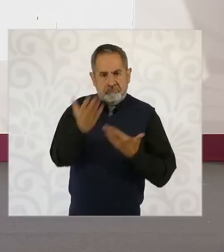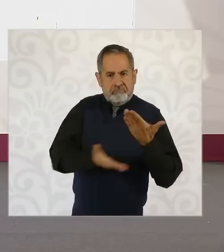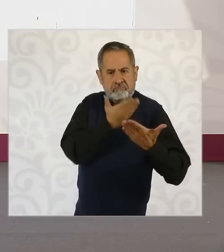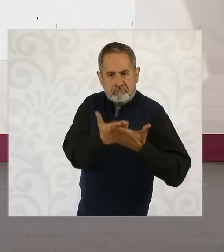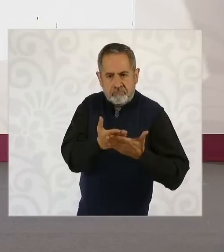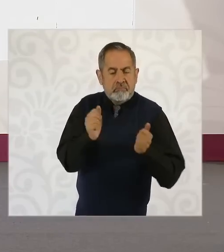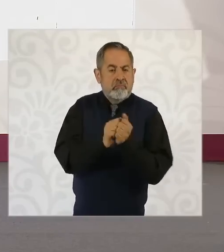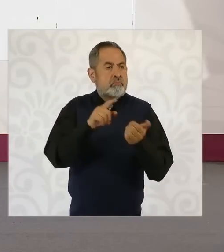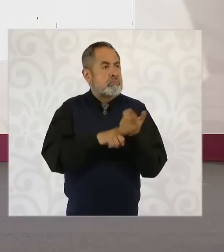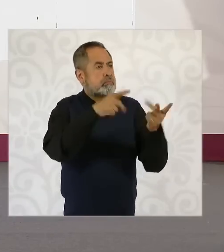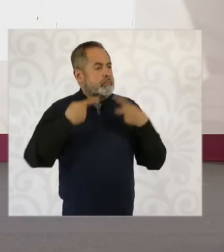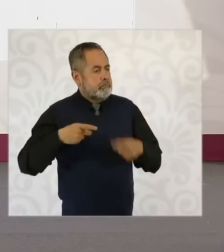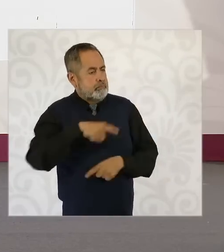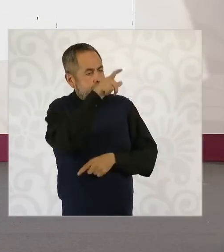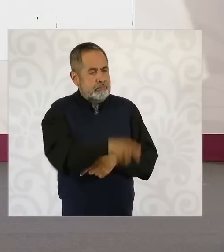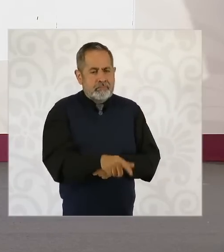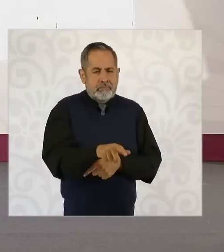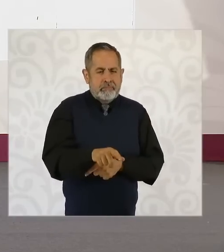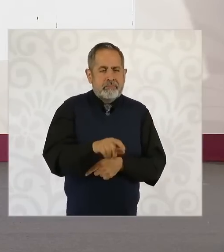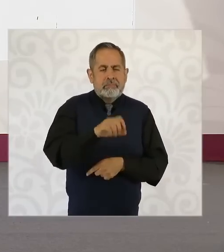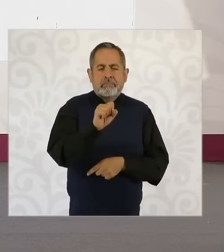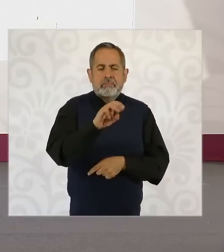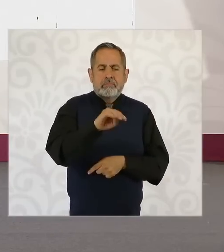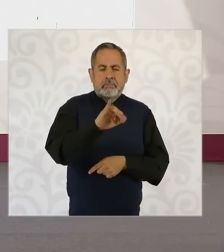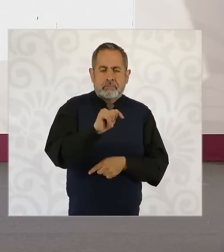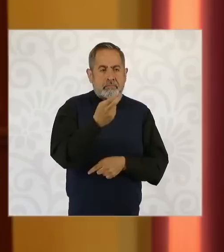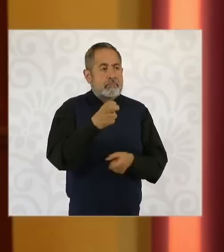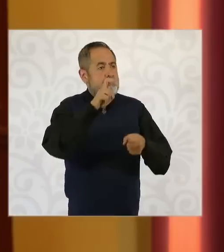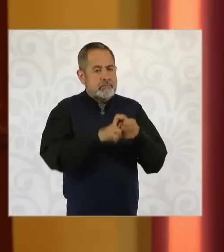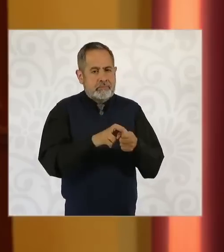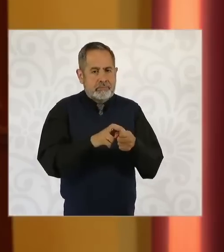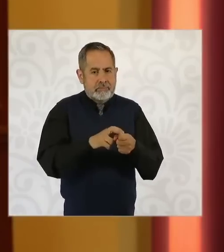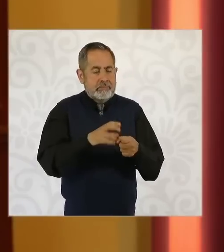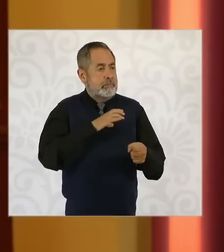por el republicano Jason Smith en la Cámara de representantes en la Cámara de Representantes